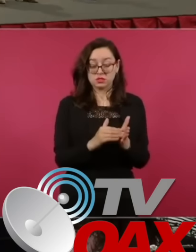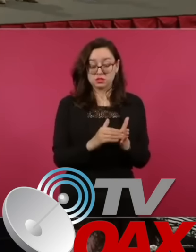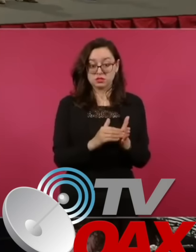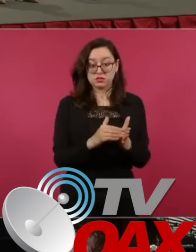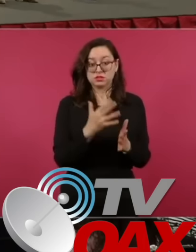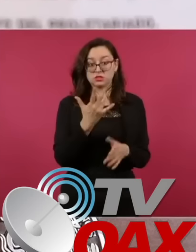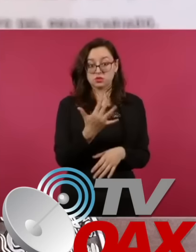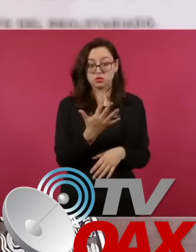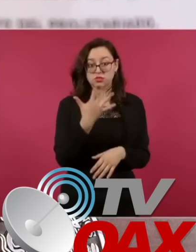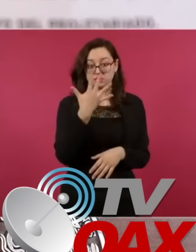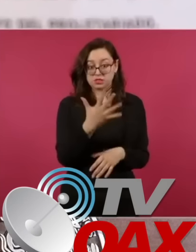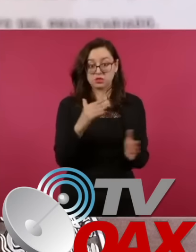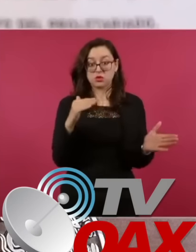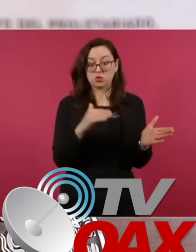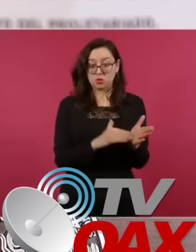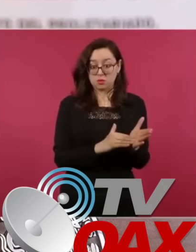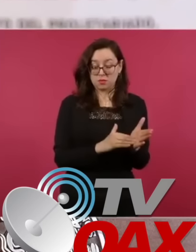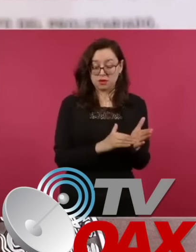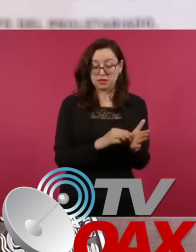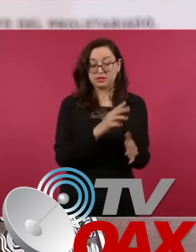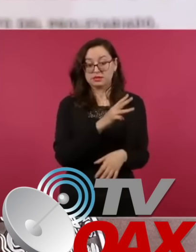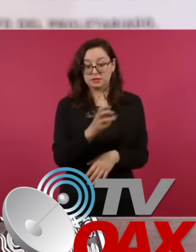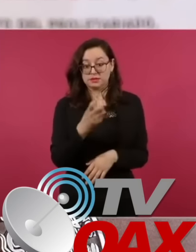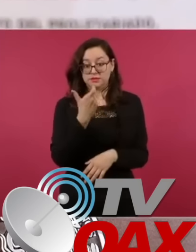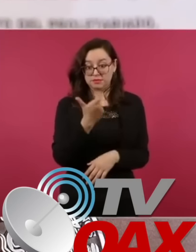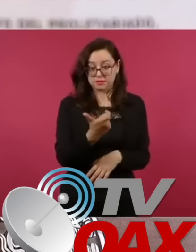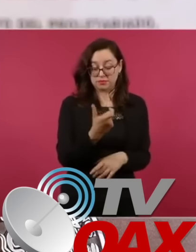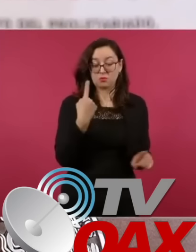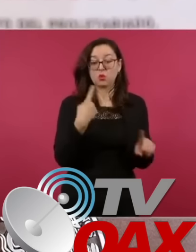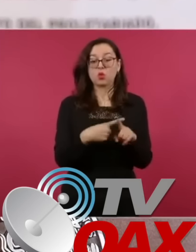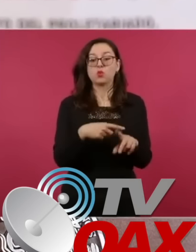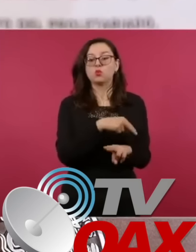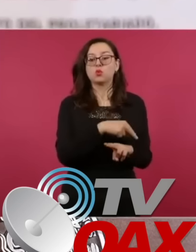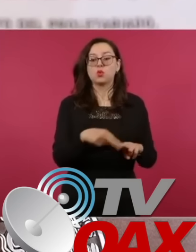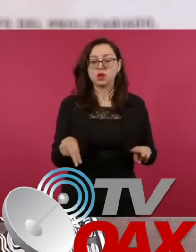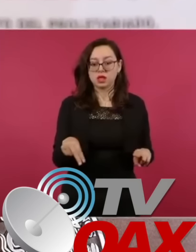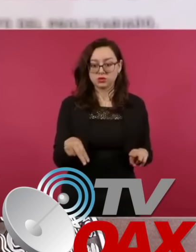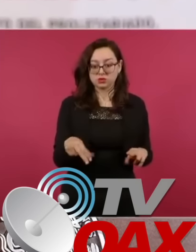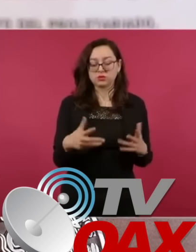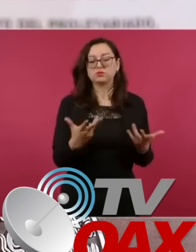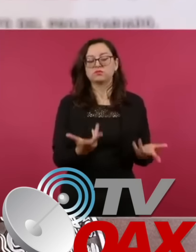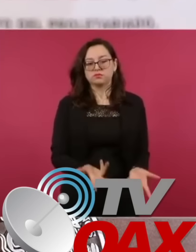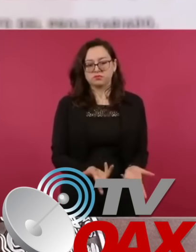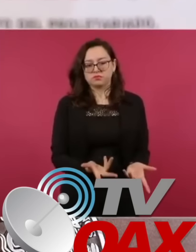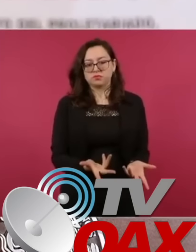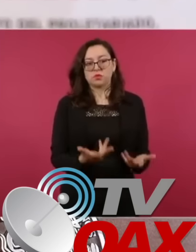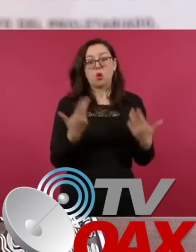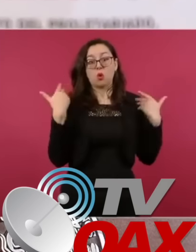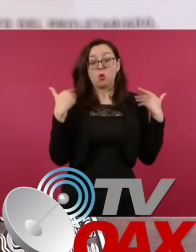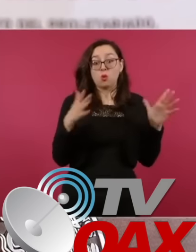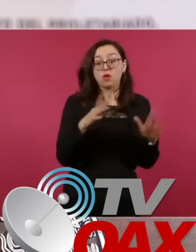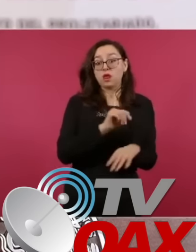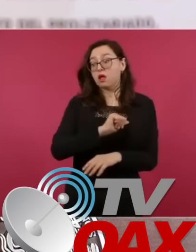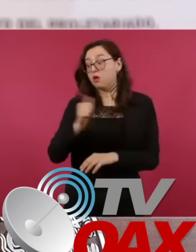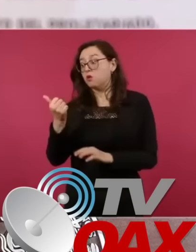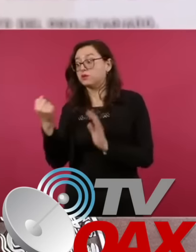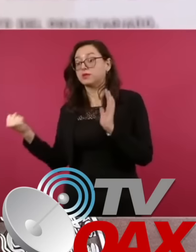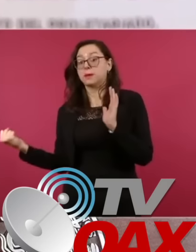320 pesos de costo promedio por boleto comprado Si hubiesen viajado en otras aerolíneas el costo